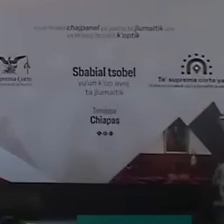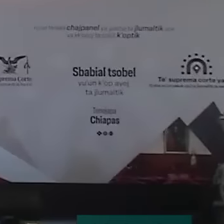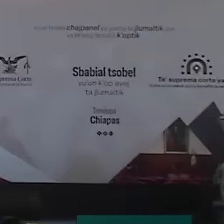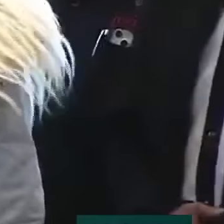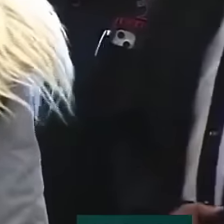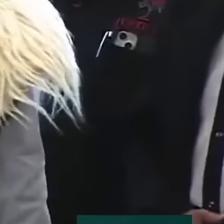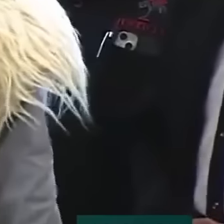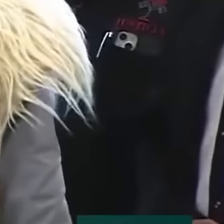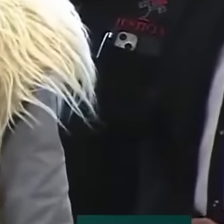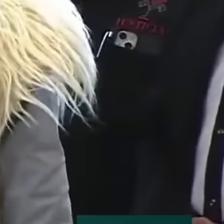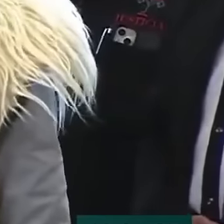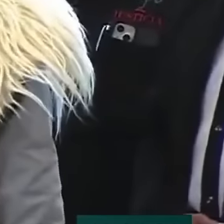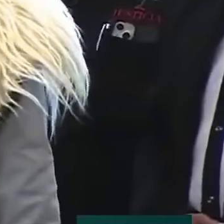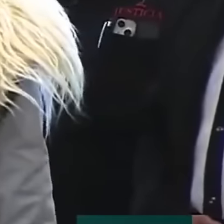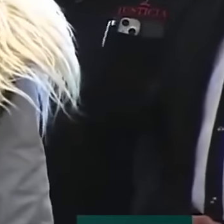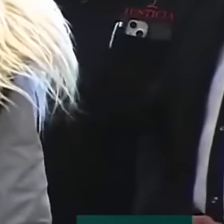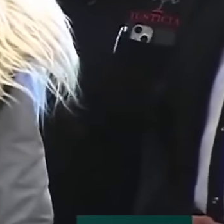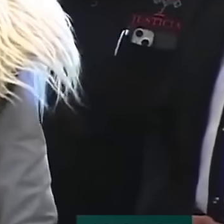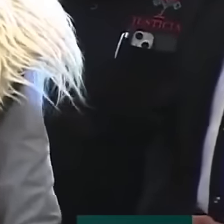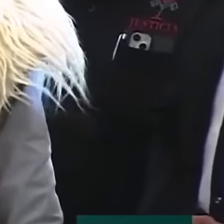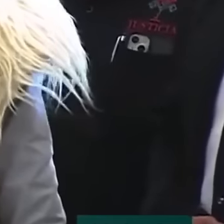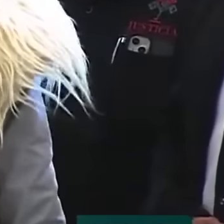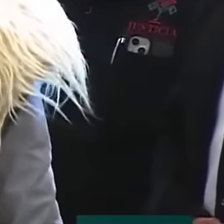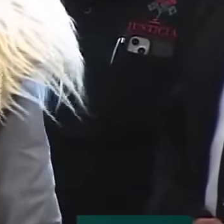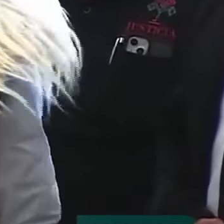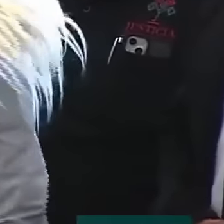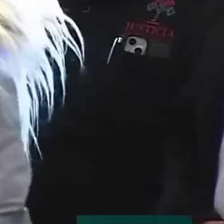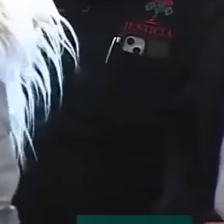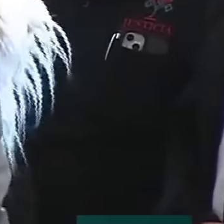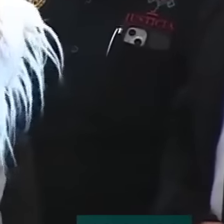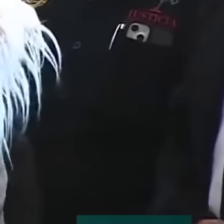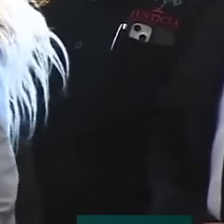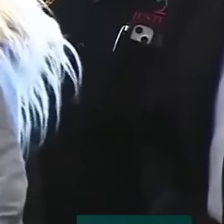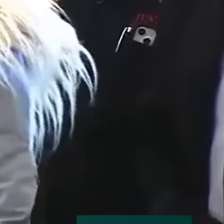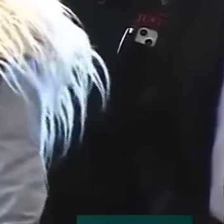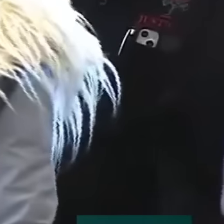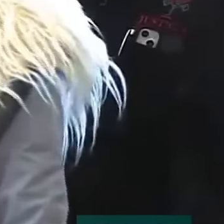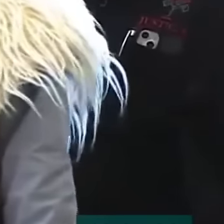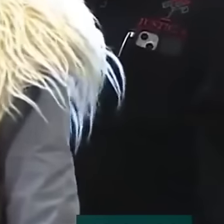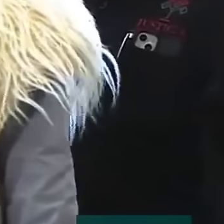Reforma constitución